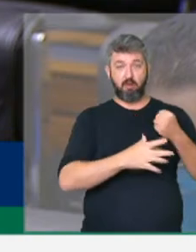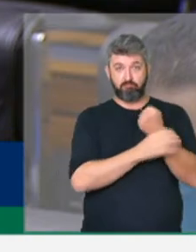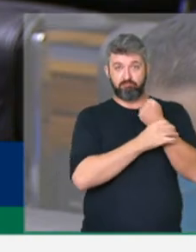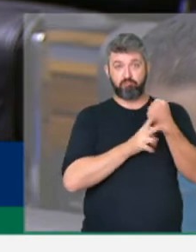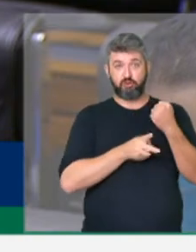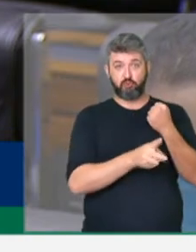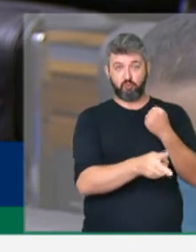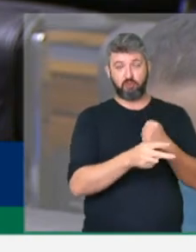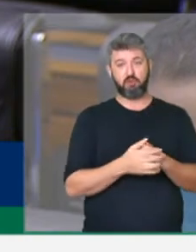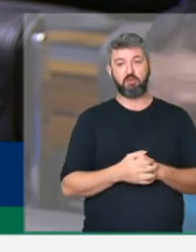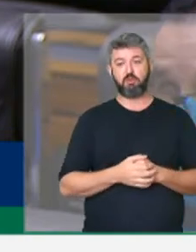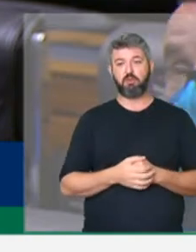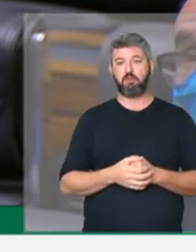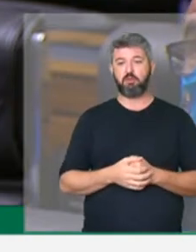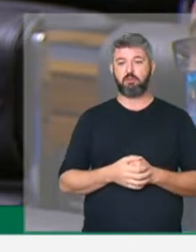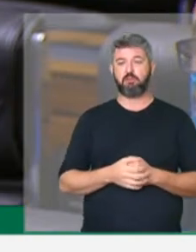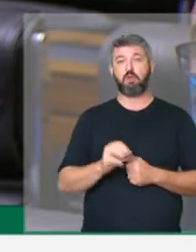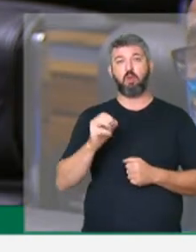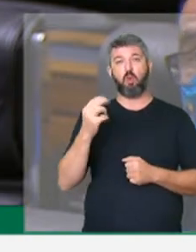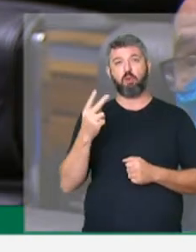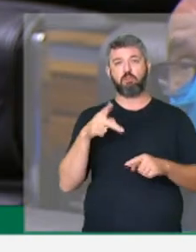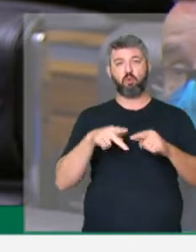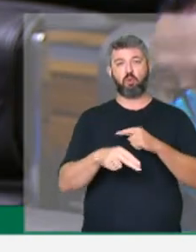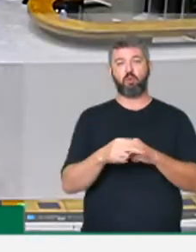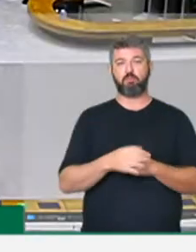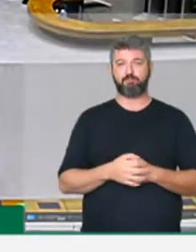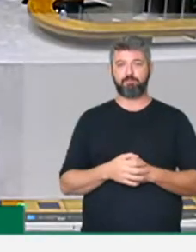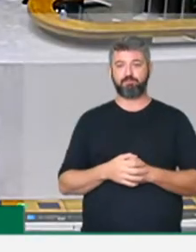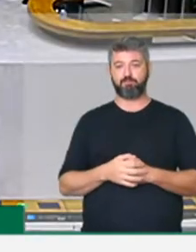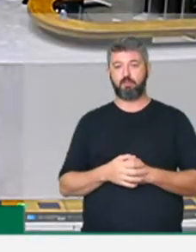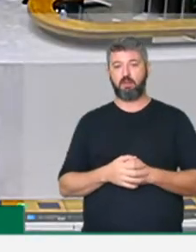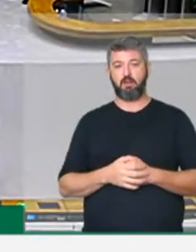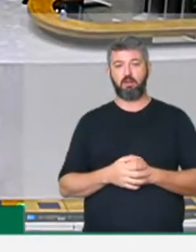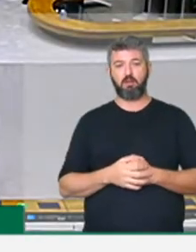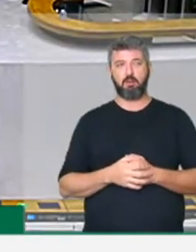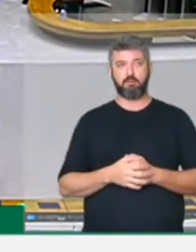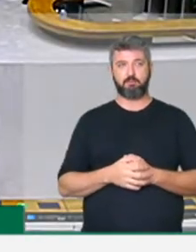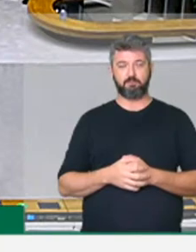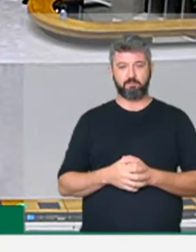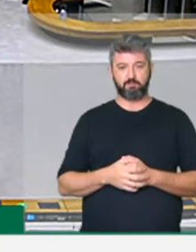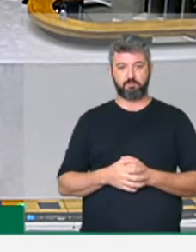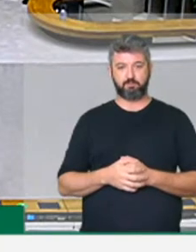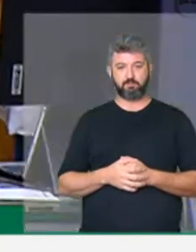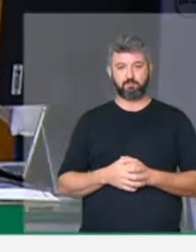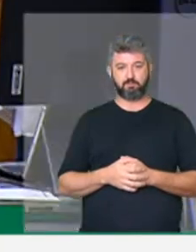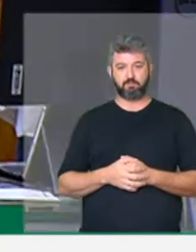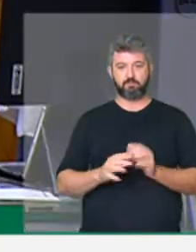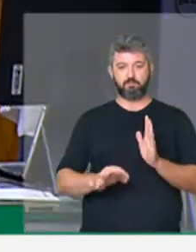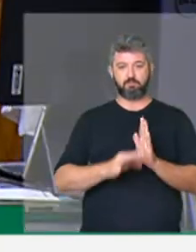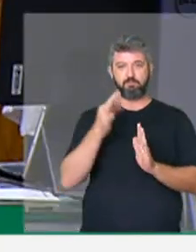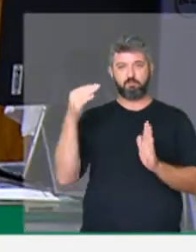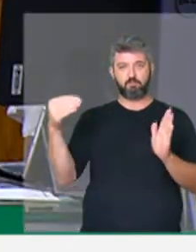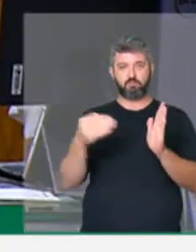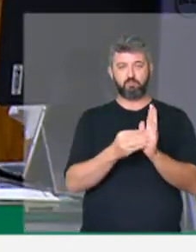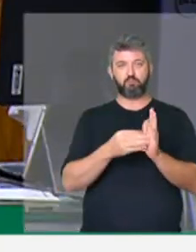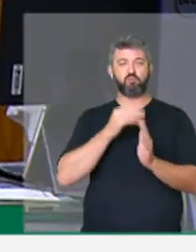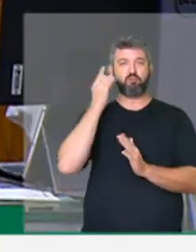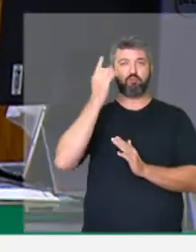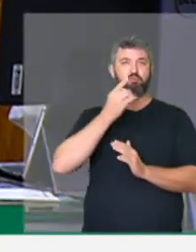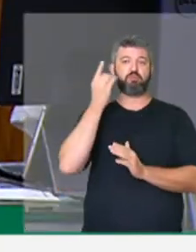INSCRITO, DEPUTADO ALEX FONTE EAN. [DEP. ALEXIS FONTEYNE]: PRESIDENTE, O RELATOR ACABOU DE FALAR PONTOS MUITO IMPORTANTES SOBRE O